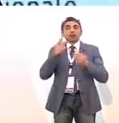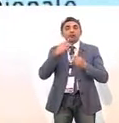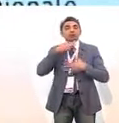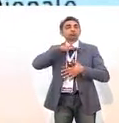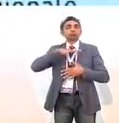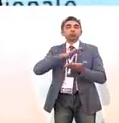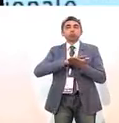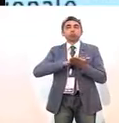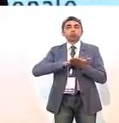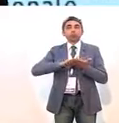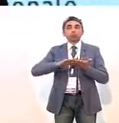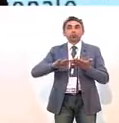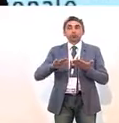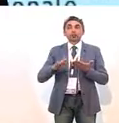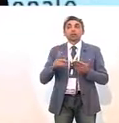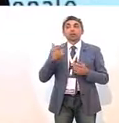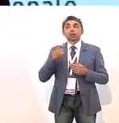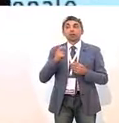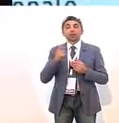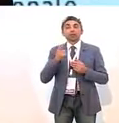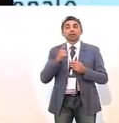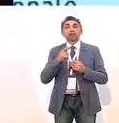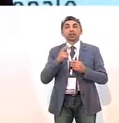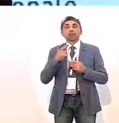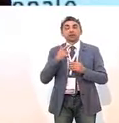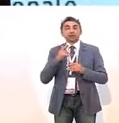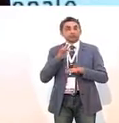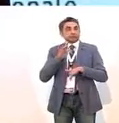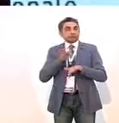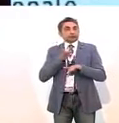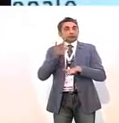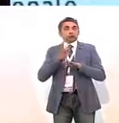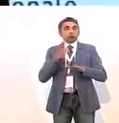perché non abbi ad arrossire al suo cospetto. È scettico, e ti fa credere; e mentre non